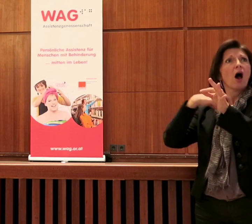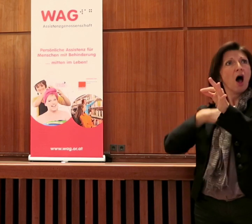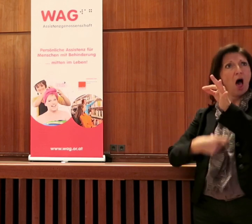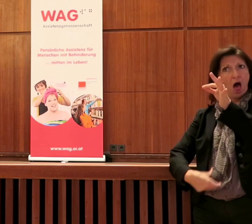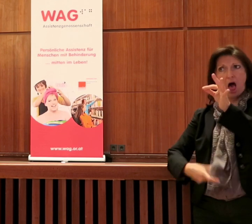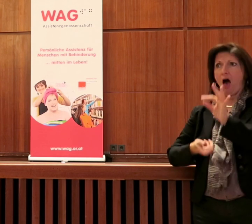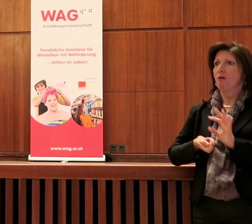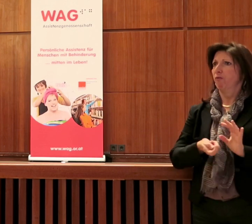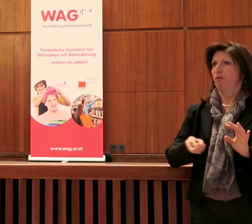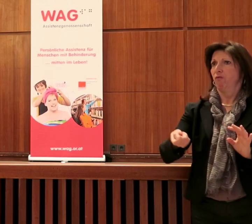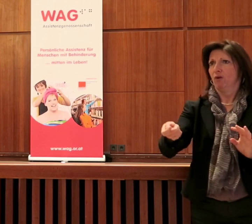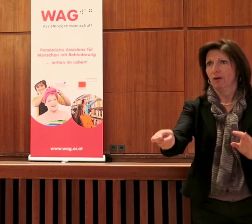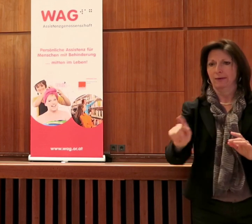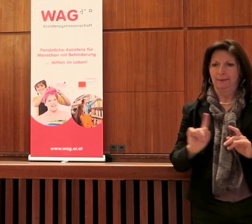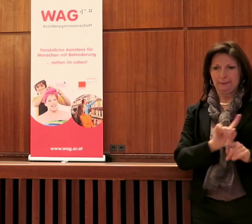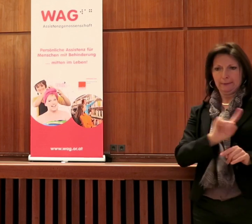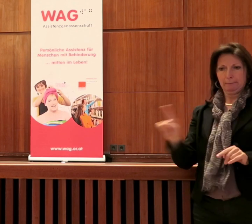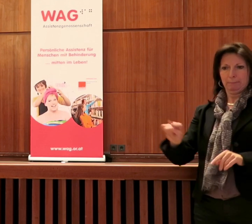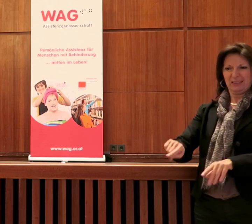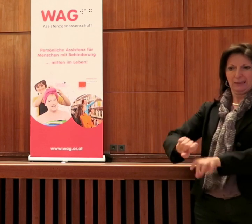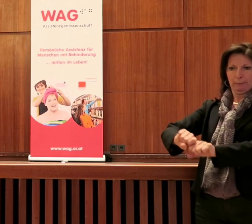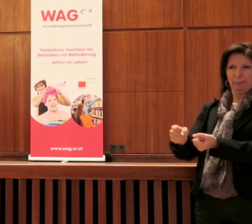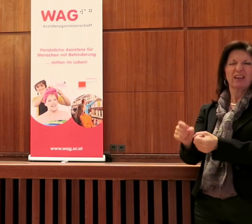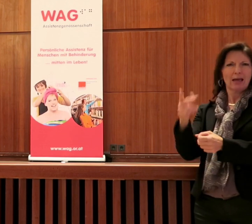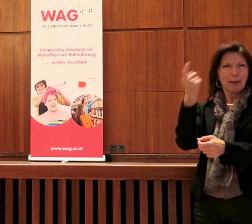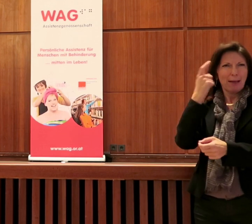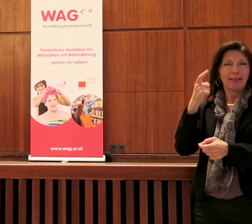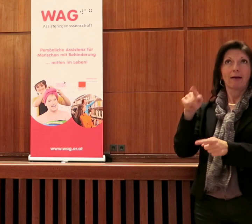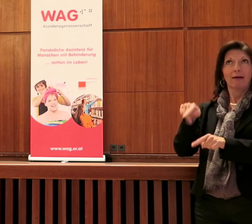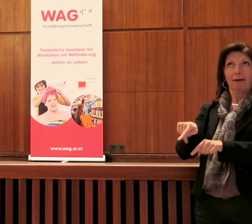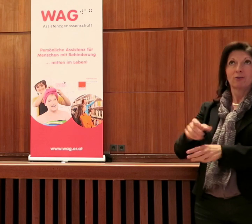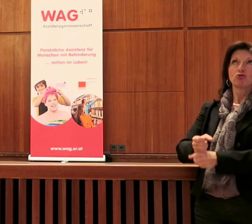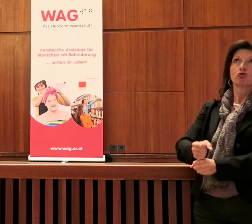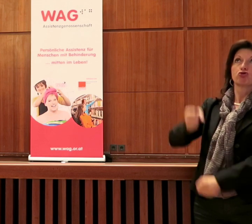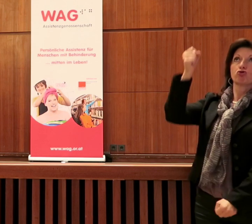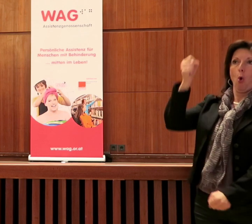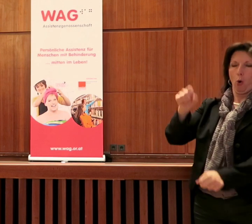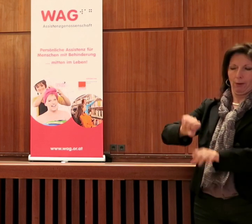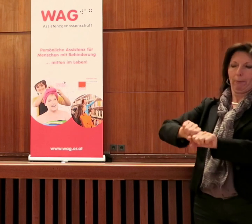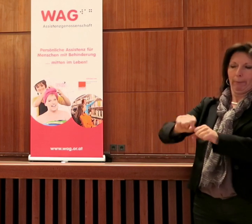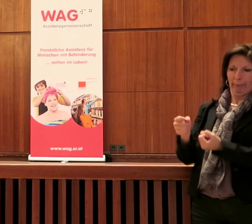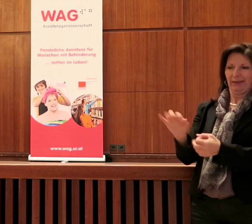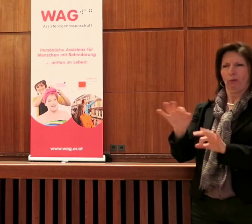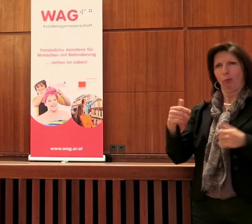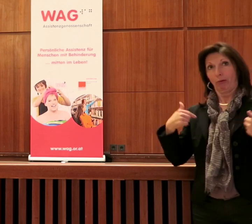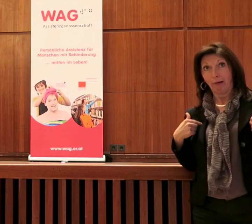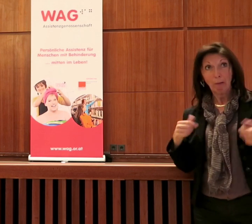Ja, hoffentlich der Stock und nicht der Blinde. Ansonsten hätte der Blindenstock ja auch seine Pflicht erfüllt.